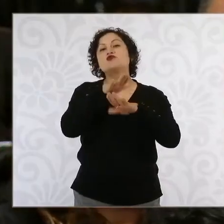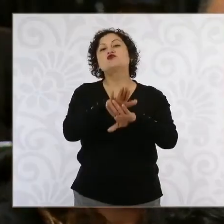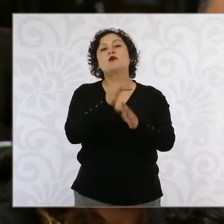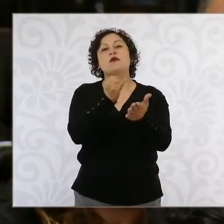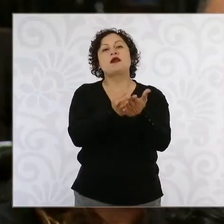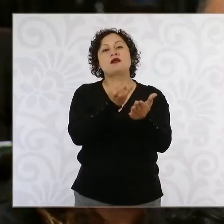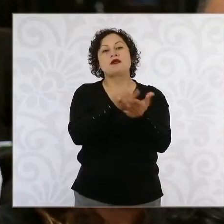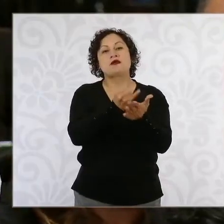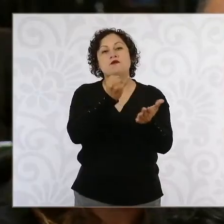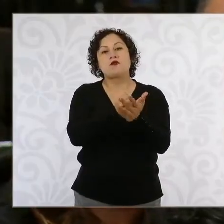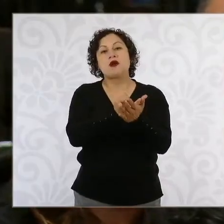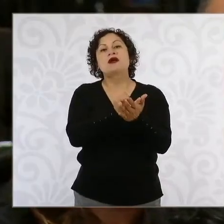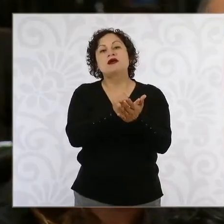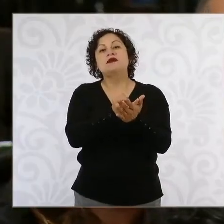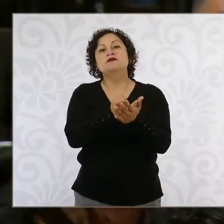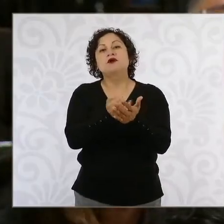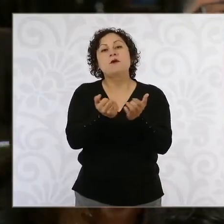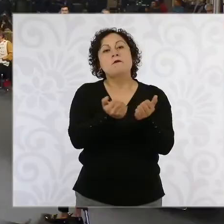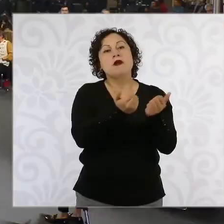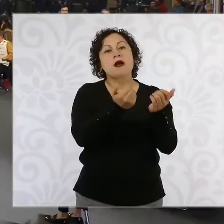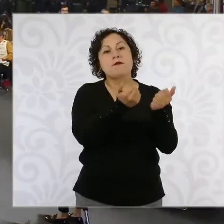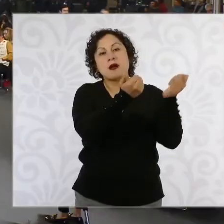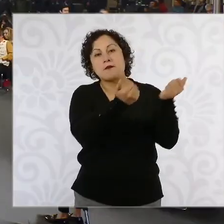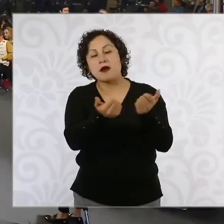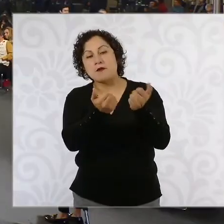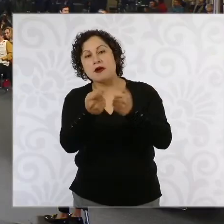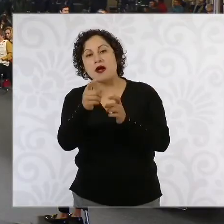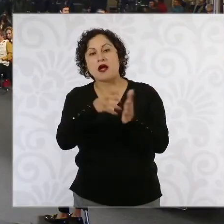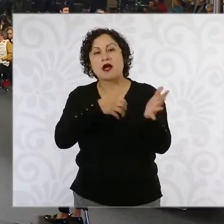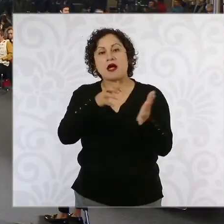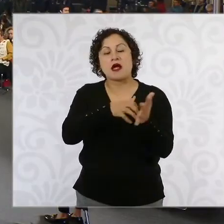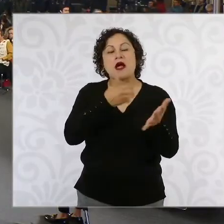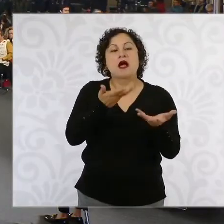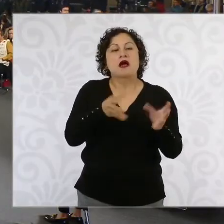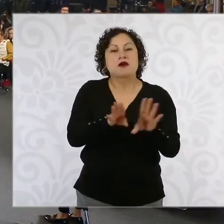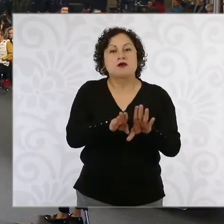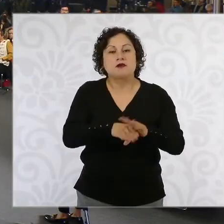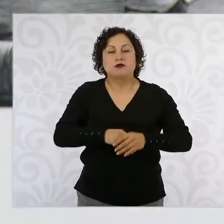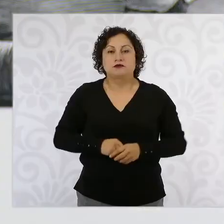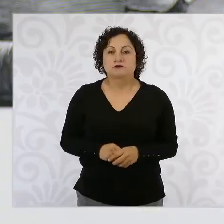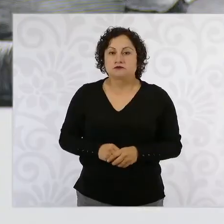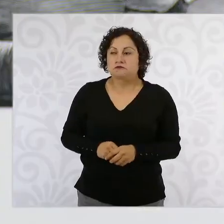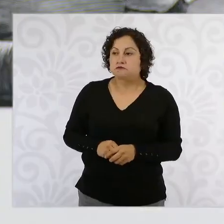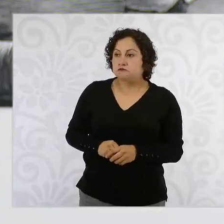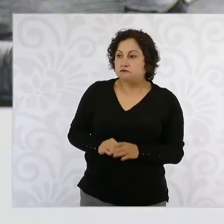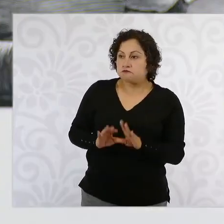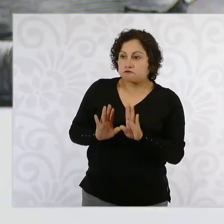de remesas de nuestros migrantes Pues no sé de dónde saca la información Darío c